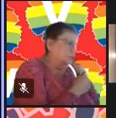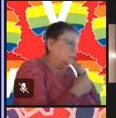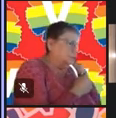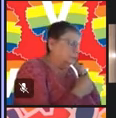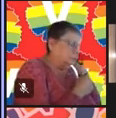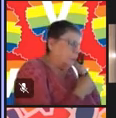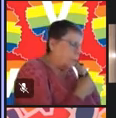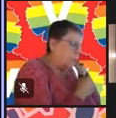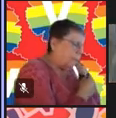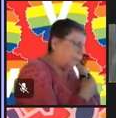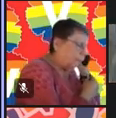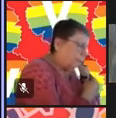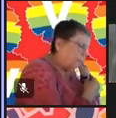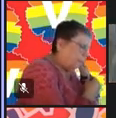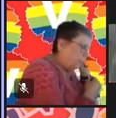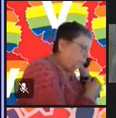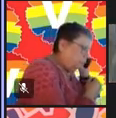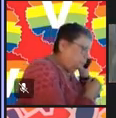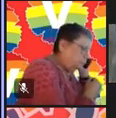Fritids håller alltid varit övertydliga med